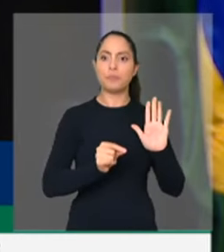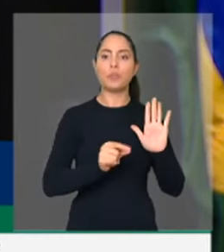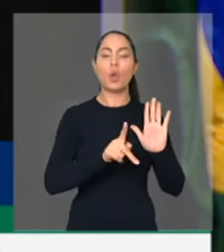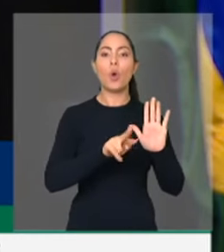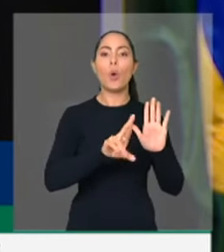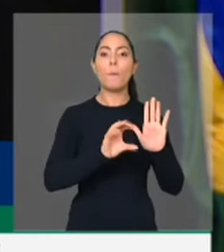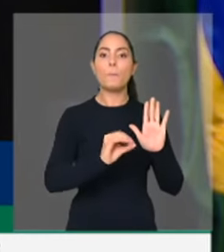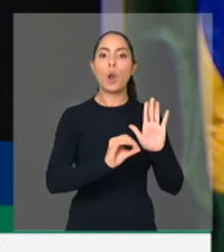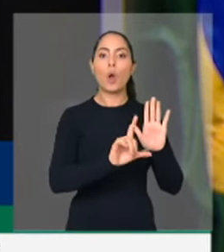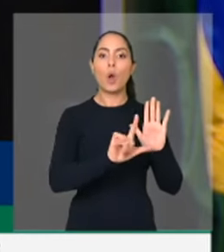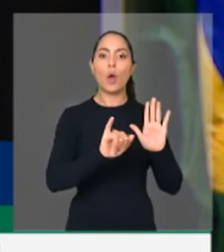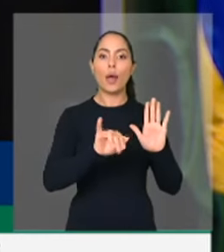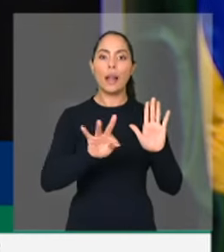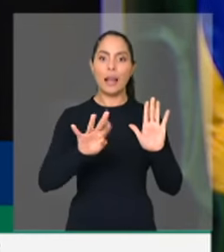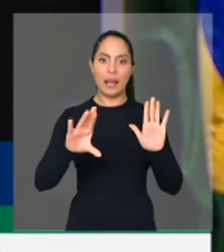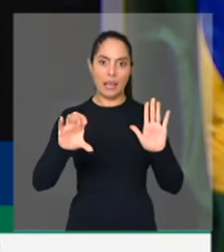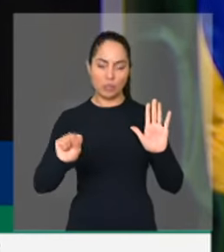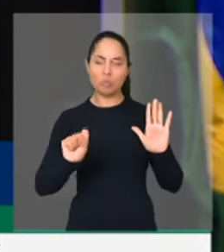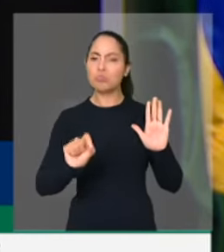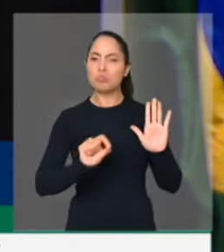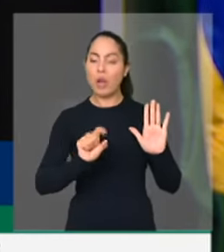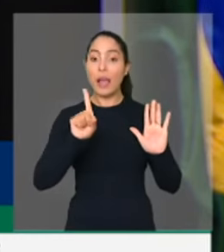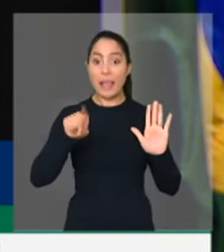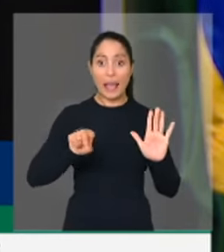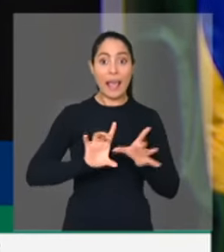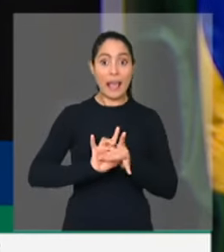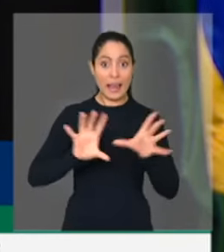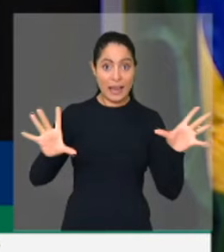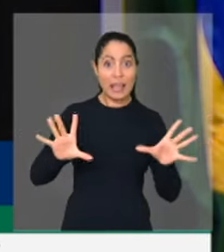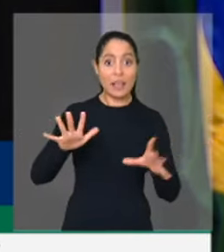IMPOSTOS FEDERAIS PARA PESSOAS E EMPRESAS QUE CUSTO ÁREA REM A CONTRATAÇÃO DE LEITOS DE TERAPIA INTENSIVA NA REDE